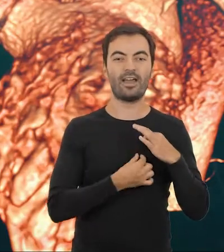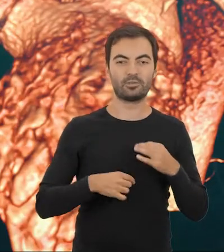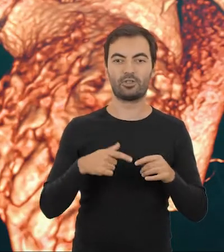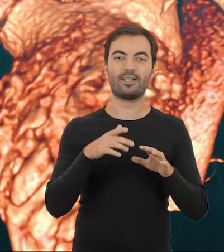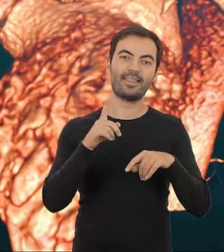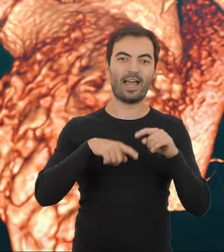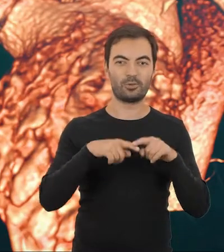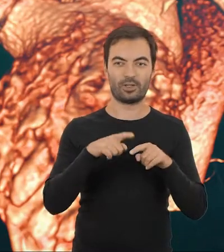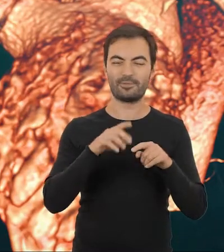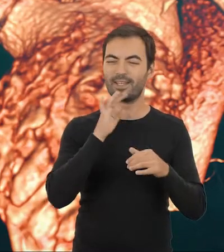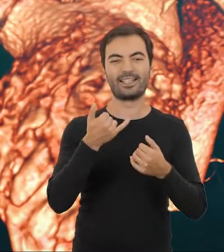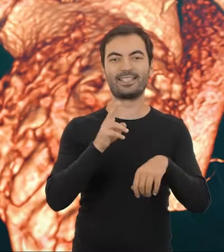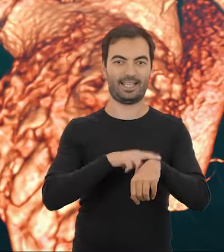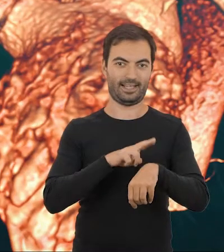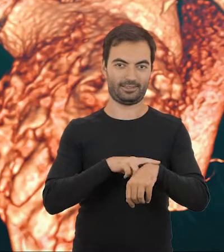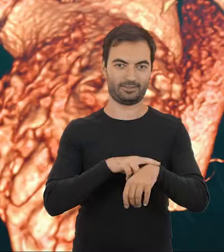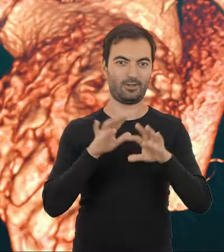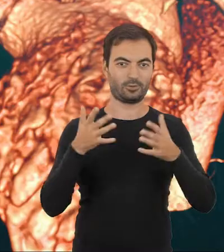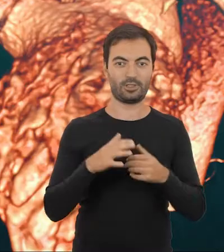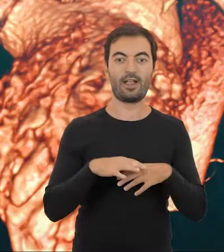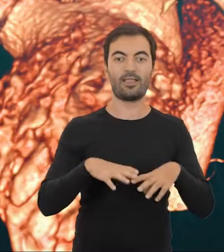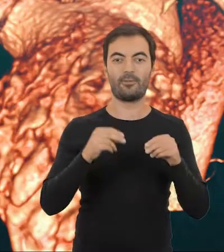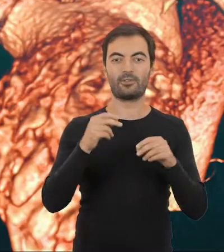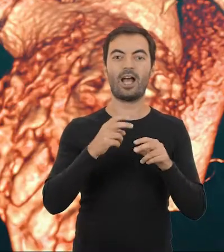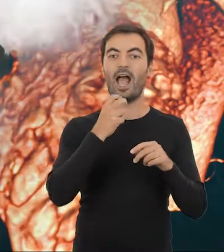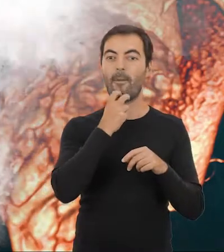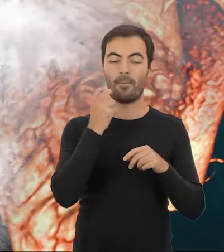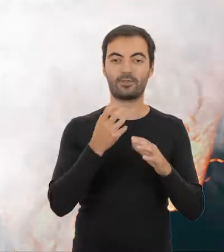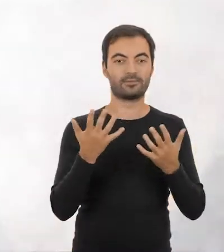Na początku impuls powstaje w węźle zatokowo-przedsionkowym,